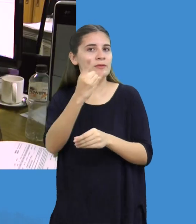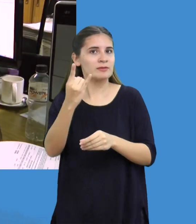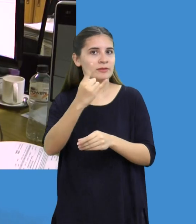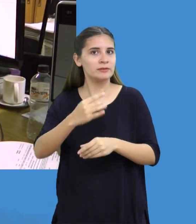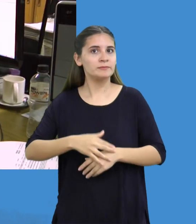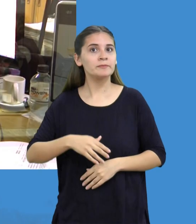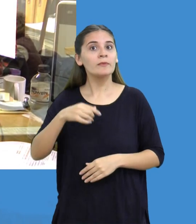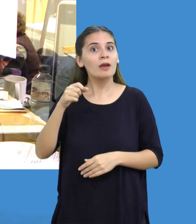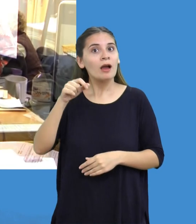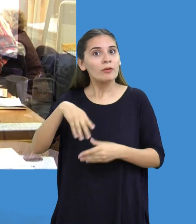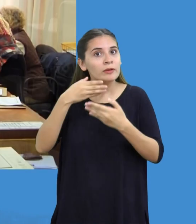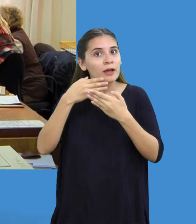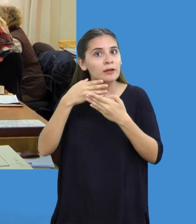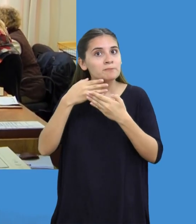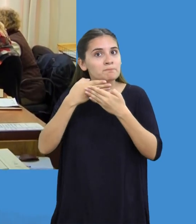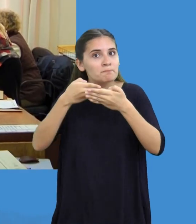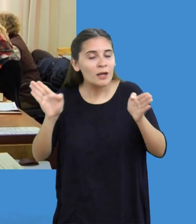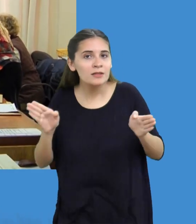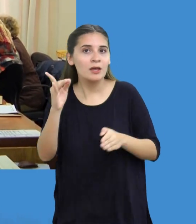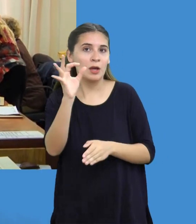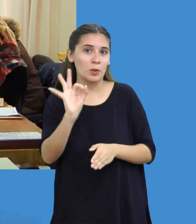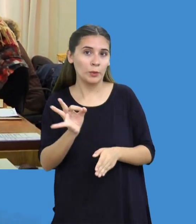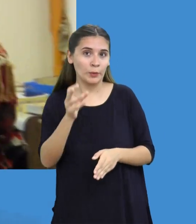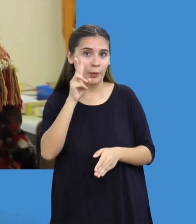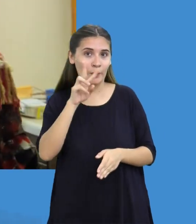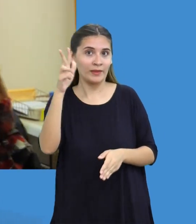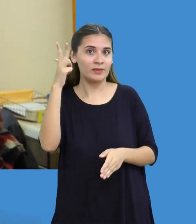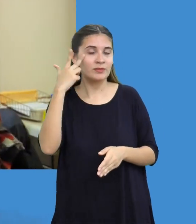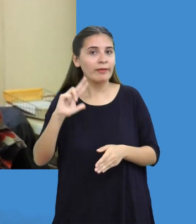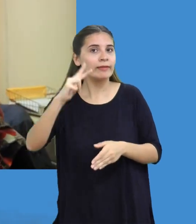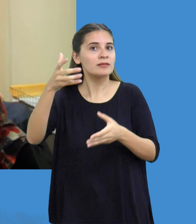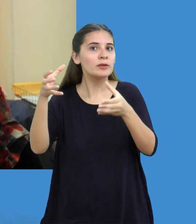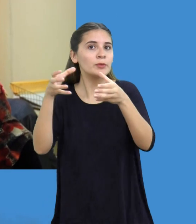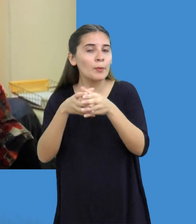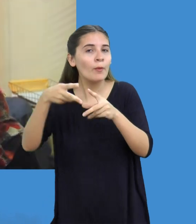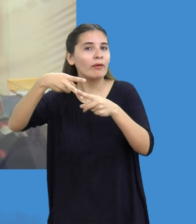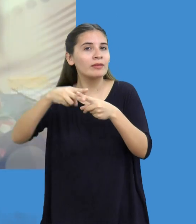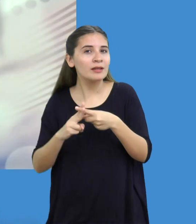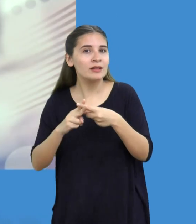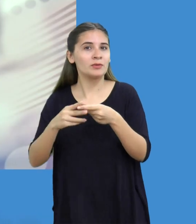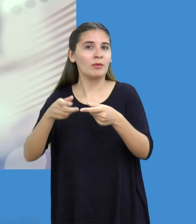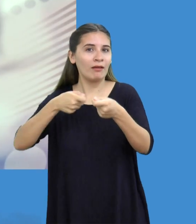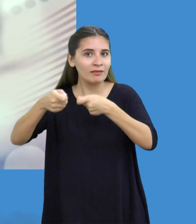Estamos lanzando en octubre de 2018 la tercer cohorte de la Tecnicatura en Gestión Universitaria